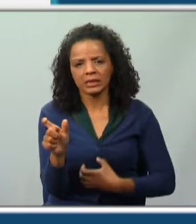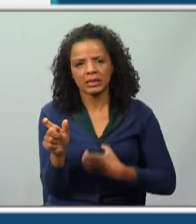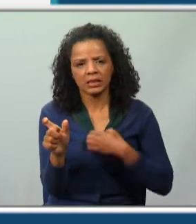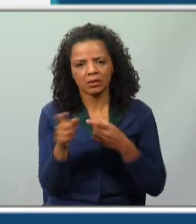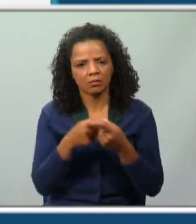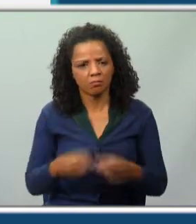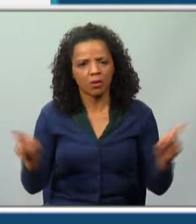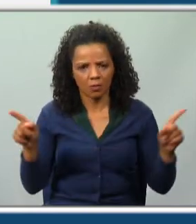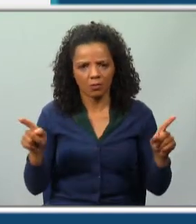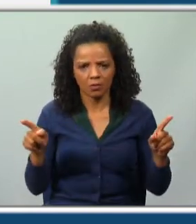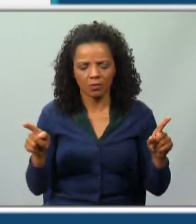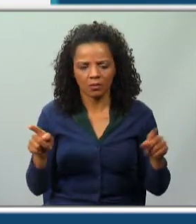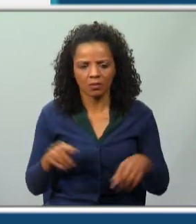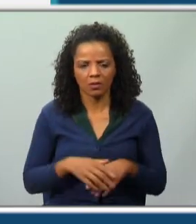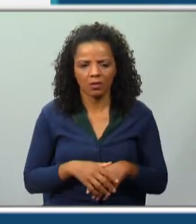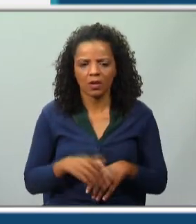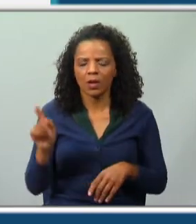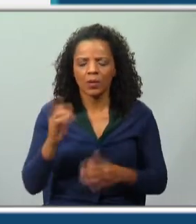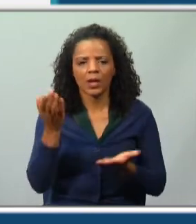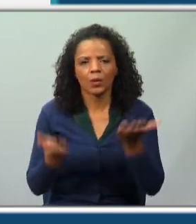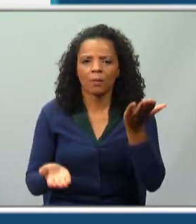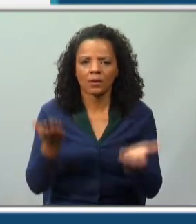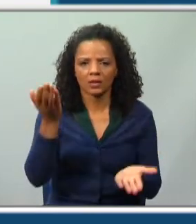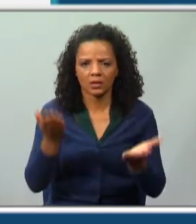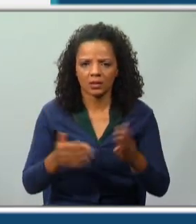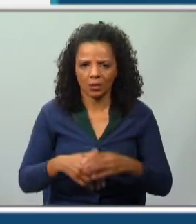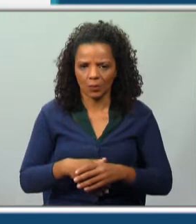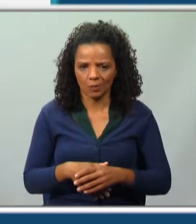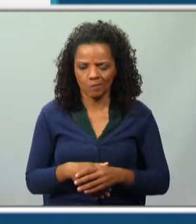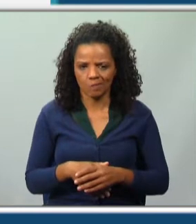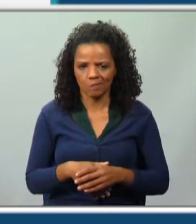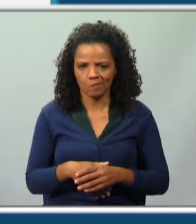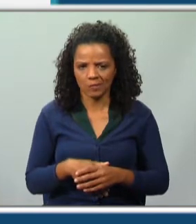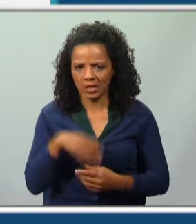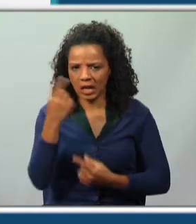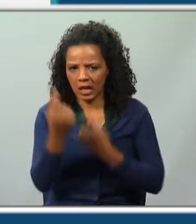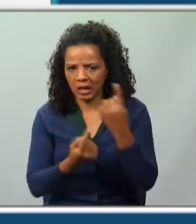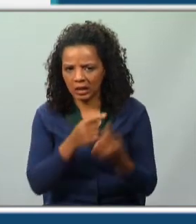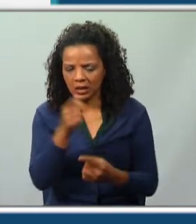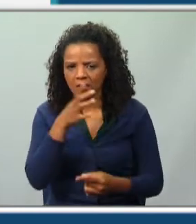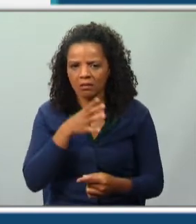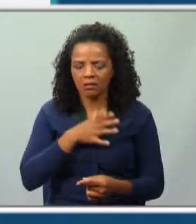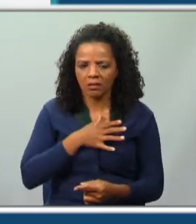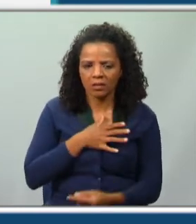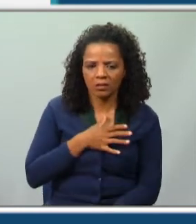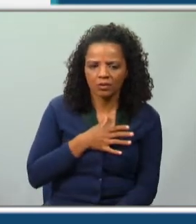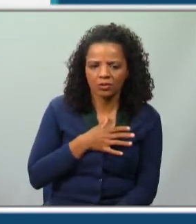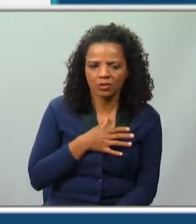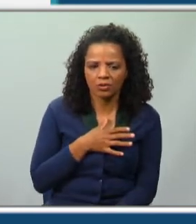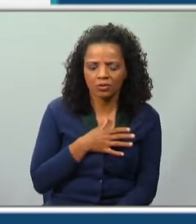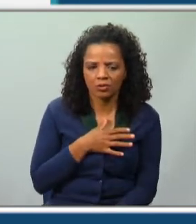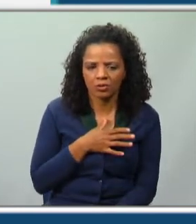diferente sem ser de comparação e tu ouvir alguém dizer como comer e eu 不同的沒有比較你聽到有人說怎麼吃和我